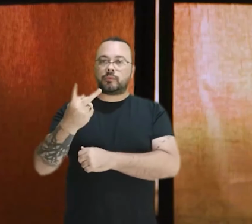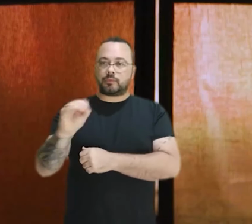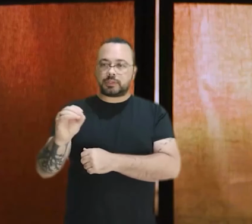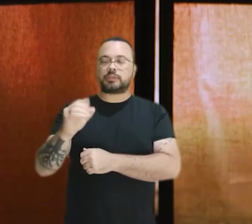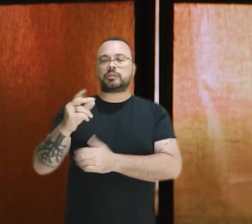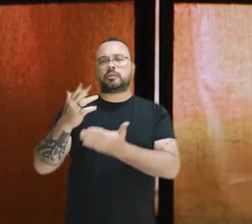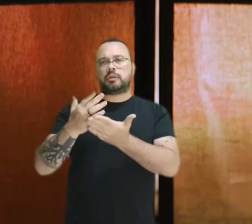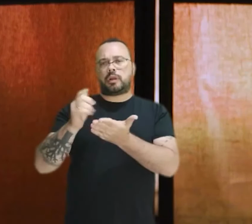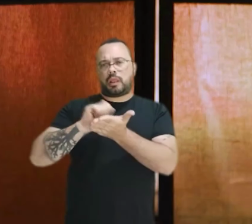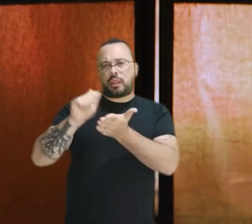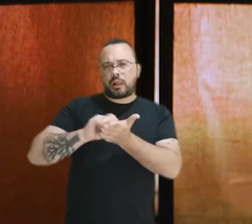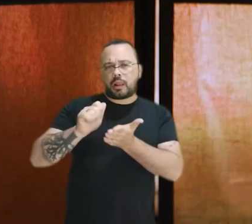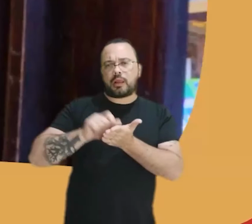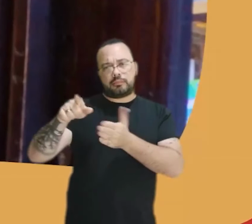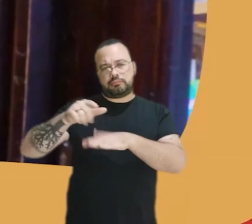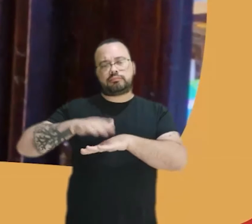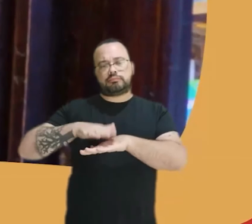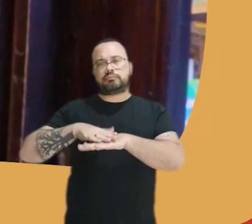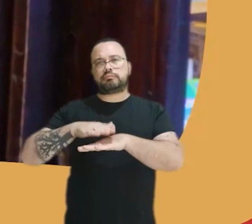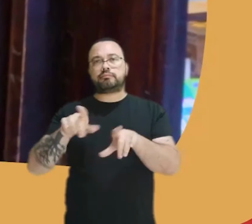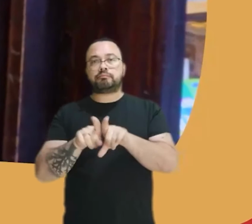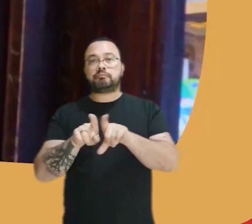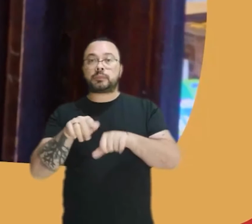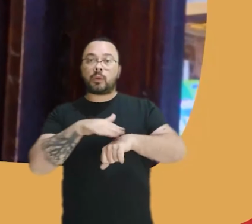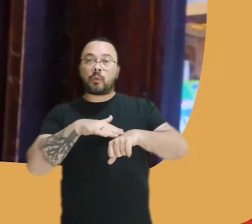e a gente vai falar um pouquinho sobre a relação entre música,